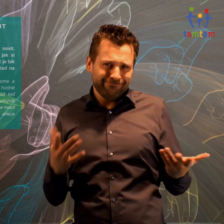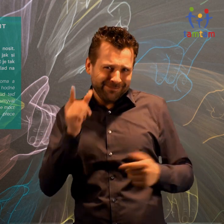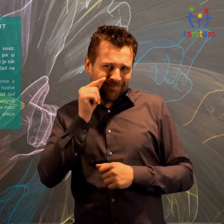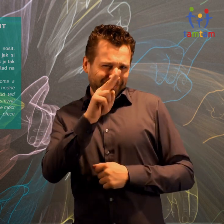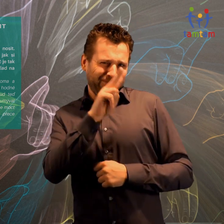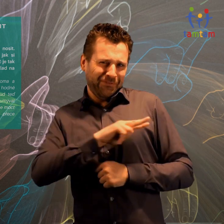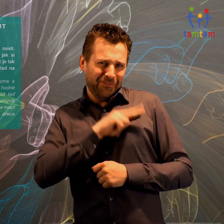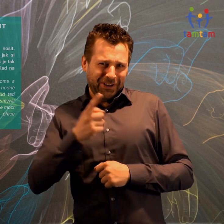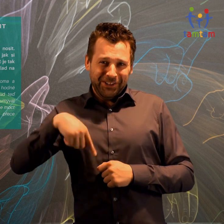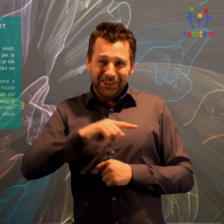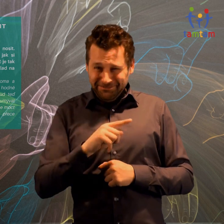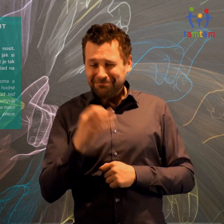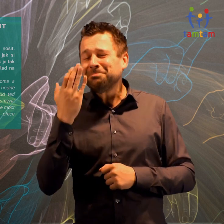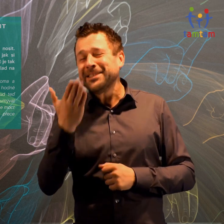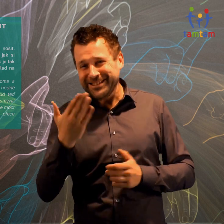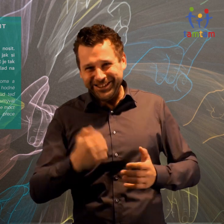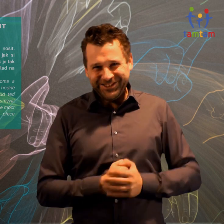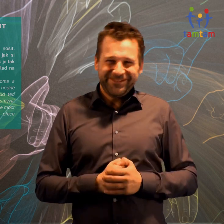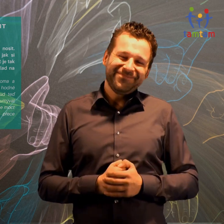Tu chvíli to vydžíme, nemám pravdu?"